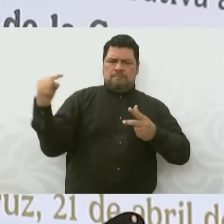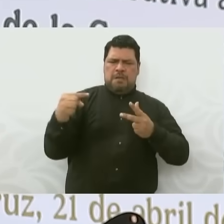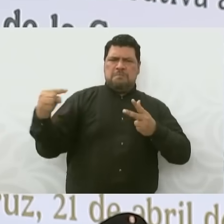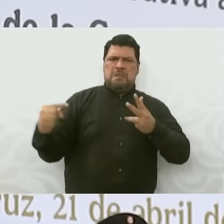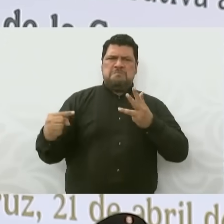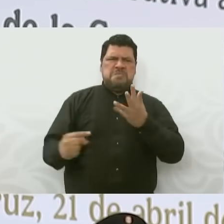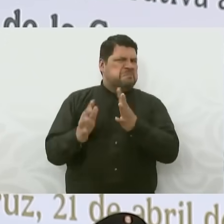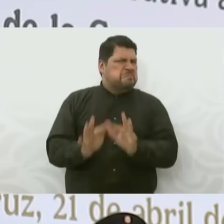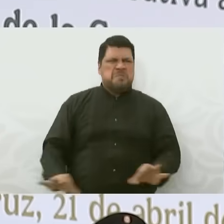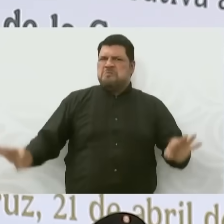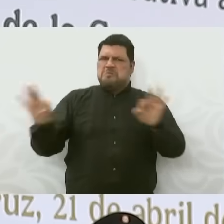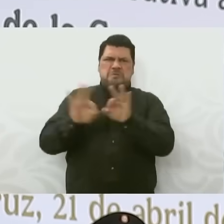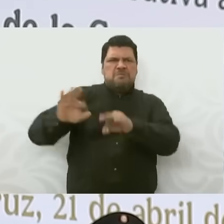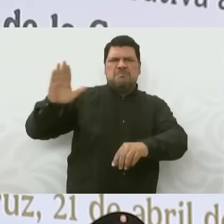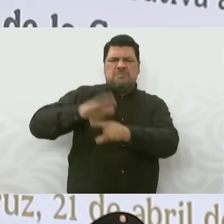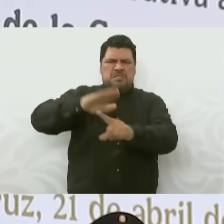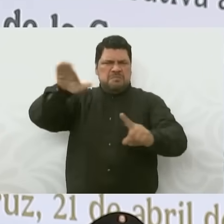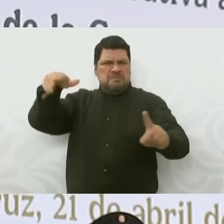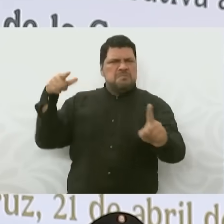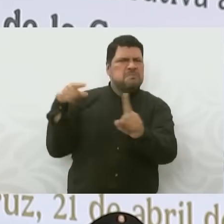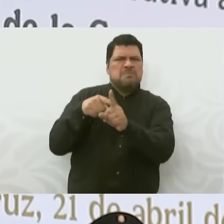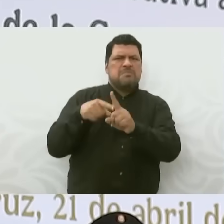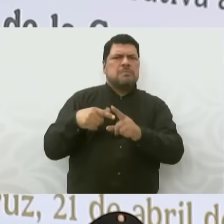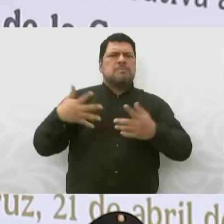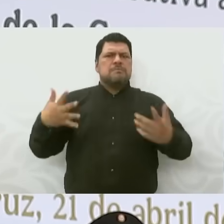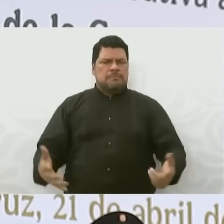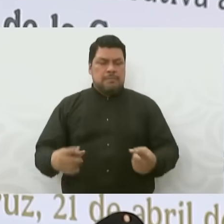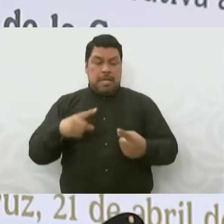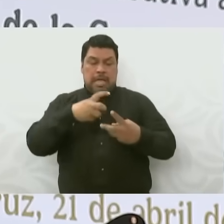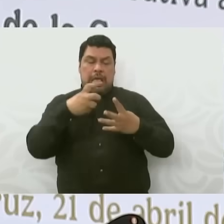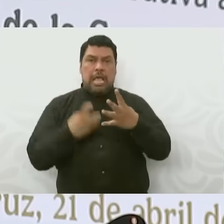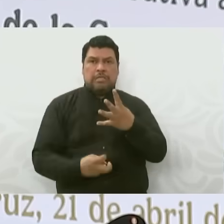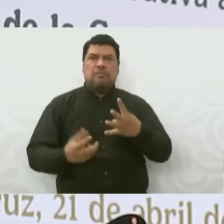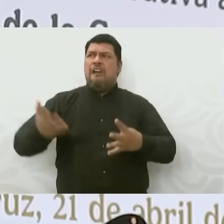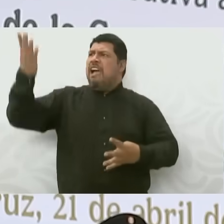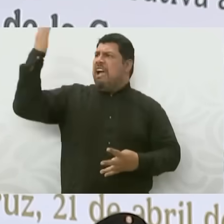nosotros como maridos navales ideales que nos permitieron defender a nuestra nación